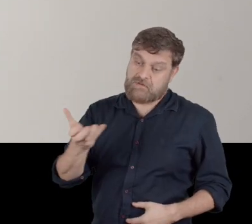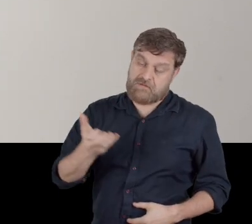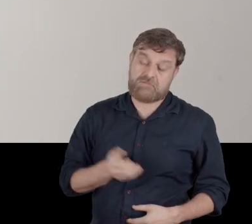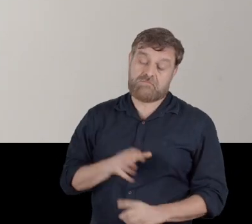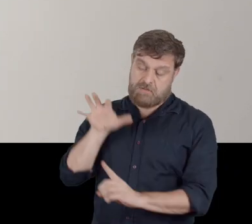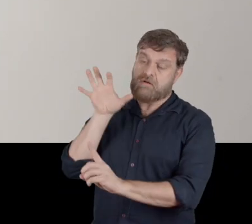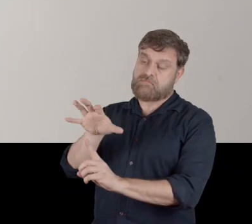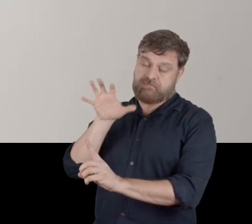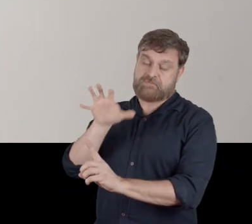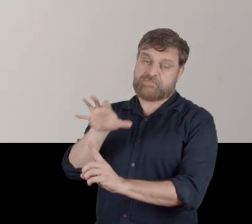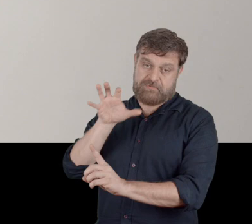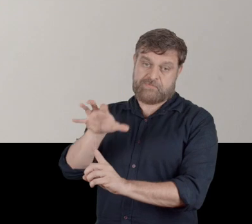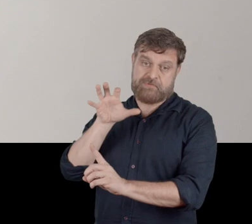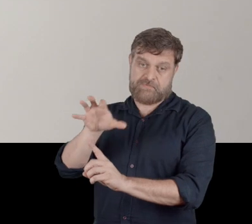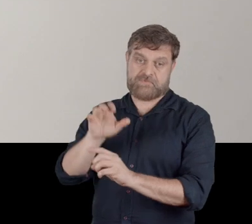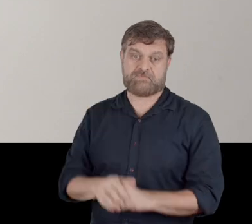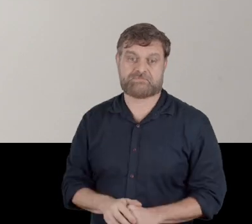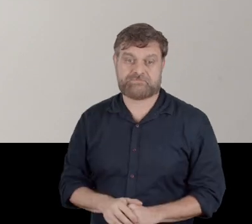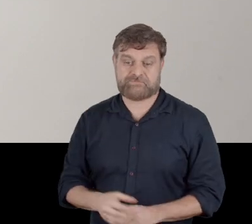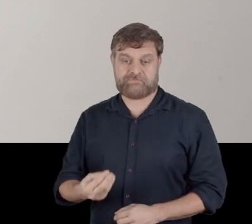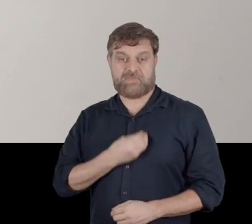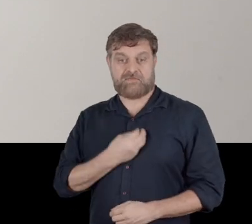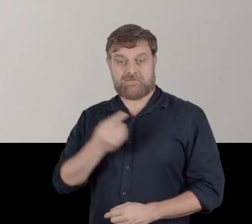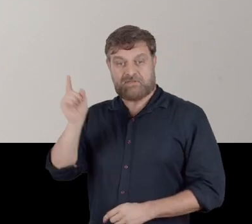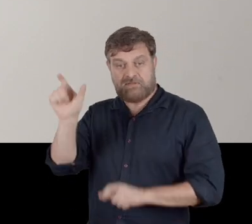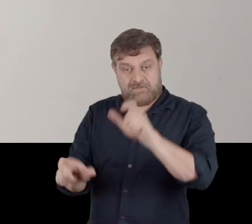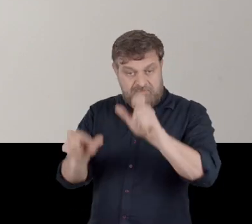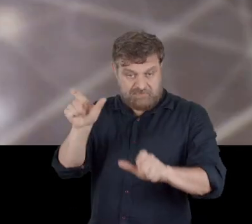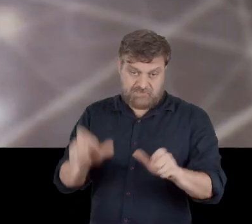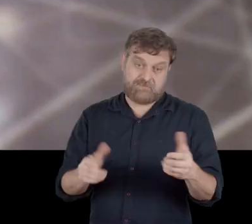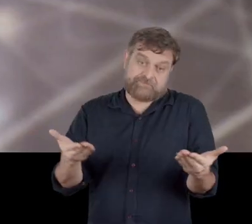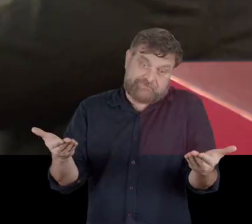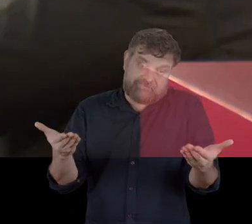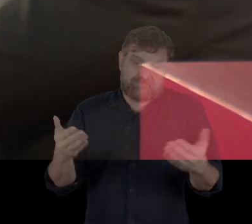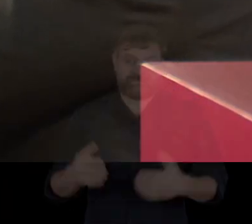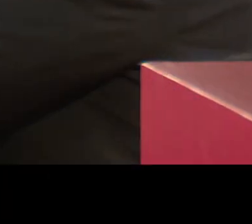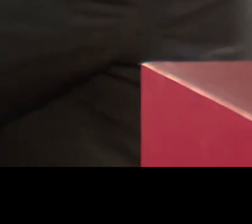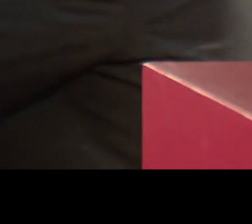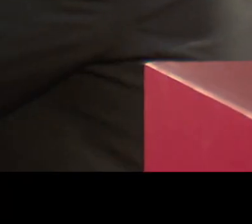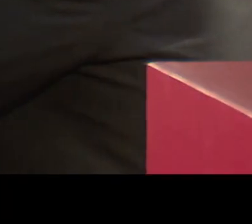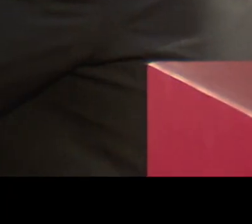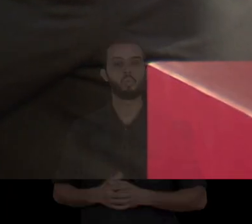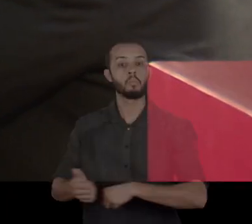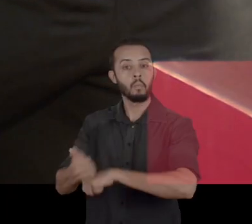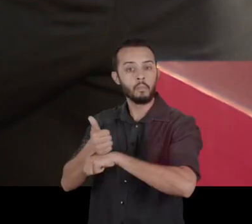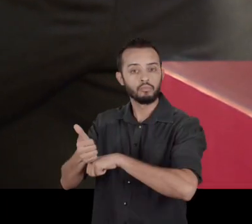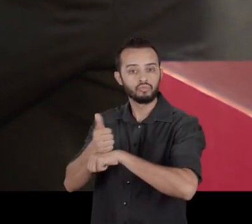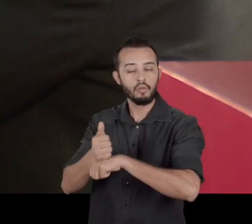influencia muito a vida das pessoas. O movimento que Sócrates vai fazer ao começar